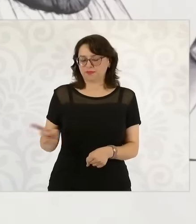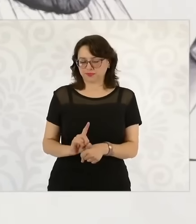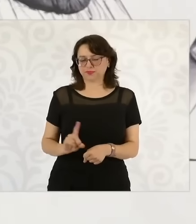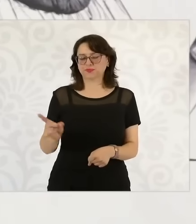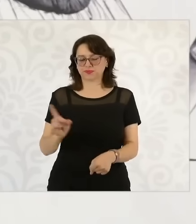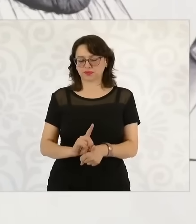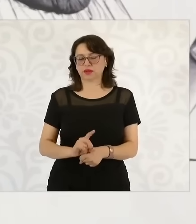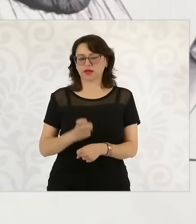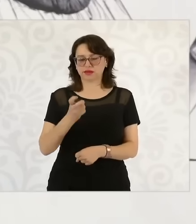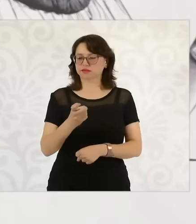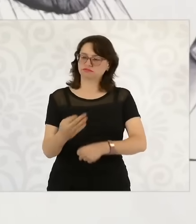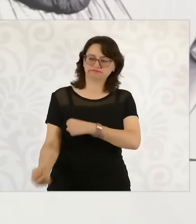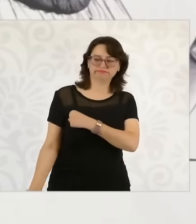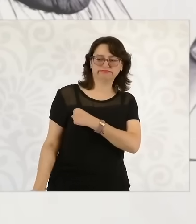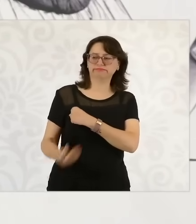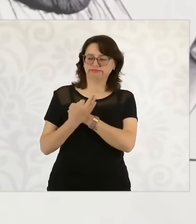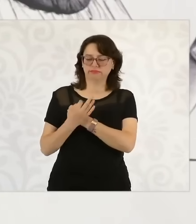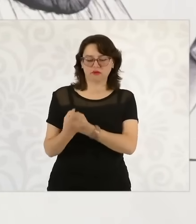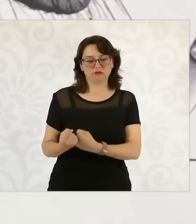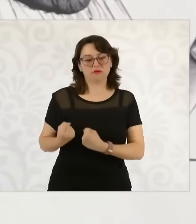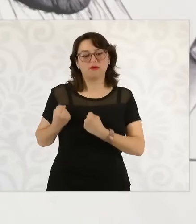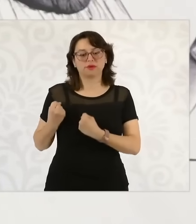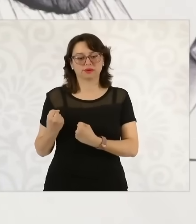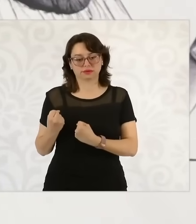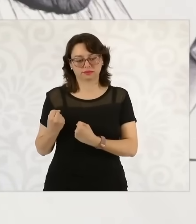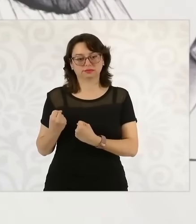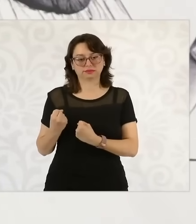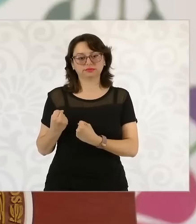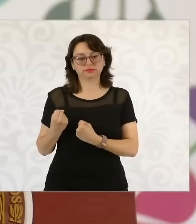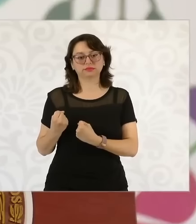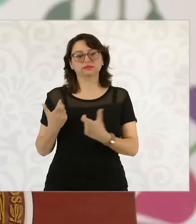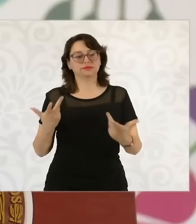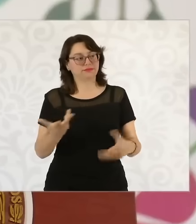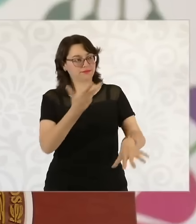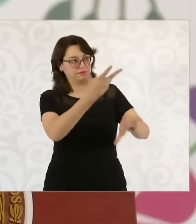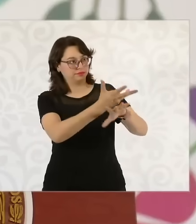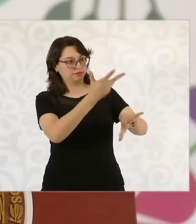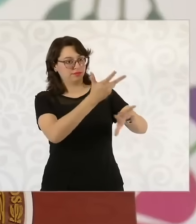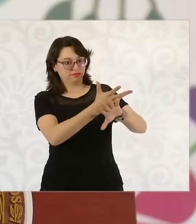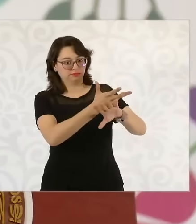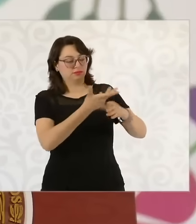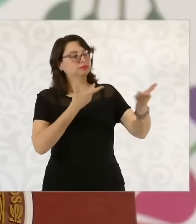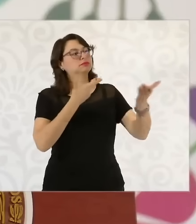nos da siempre la fuerza y en la relación con Estados Unidos es coordinación colaboración de